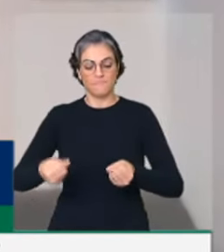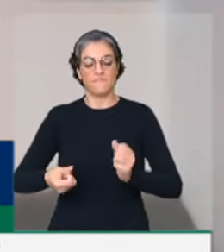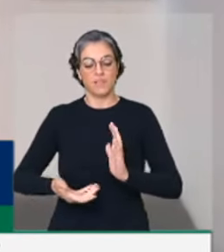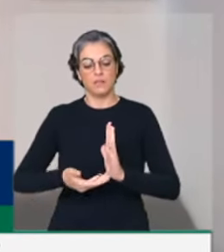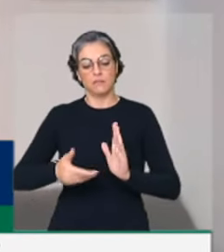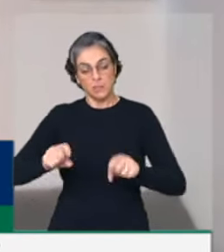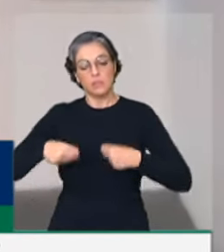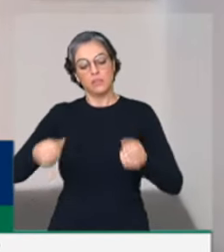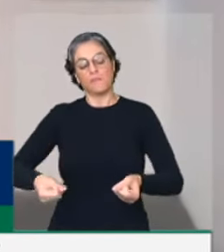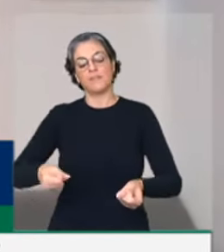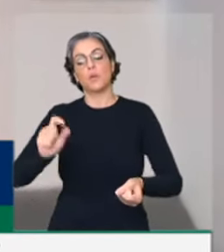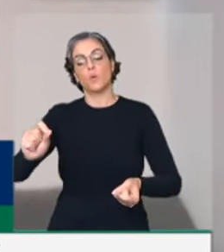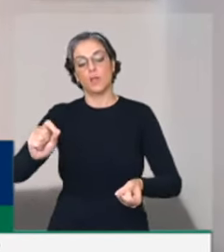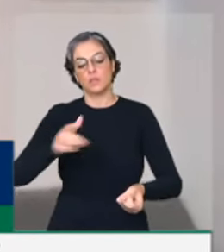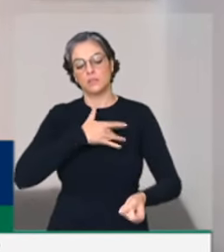COM ISSO COM ESSA DECISÃO... E COM A SUA TOMADA DE POSIÇÃ